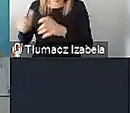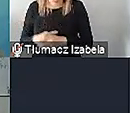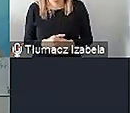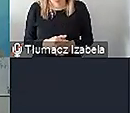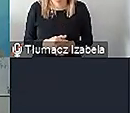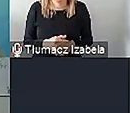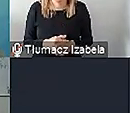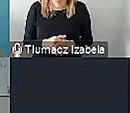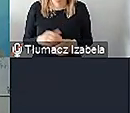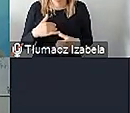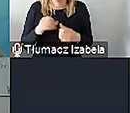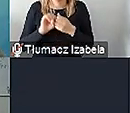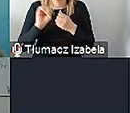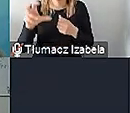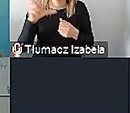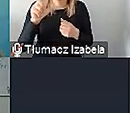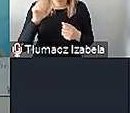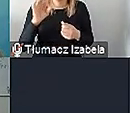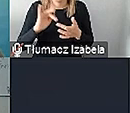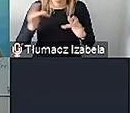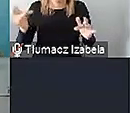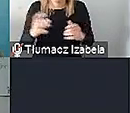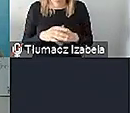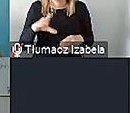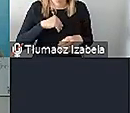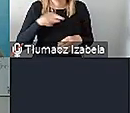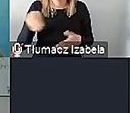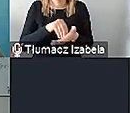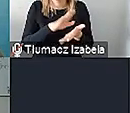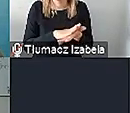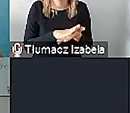Wrzucam na czacie link, gdzie można zapisać się na newsletter,